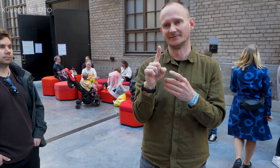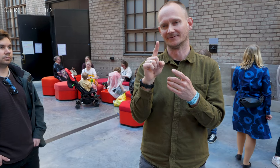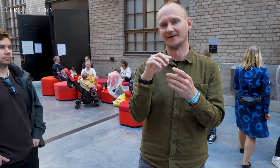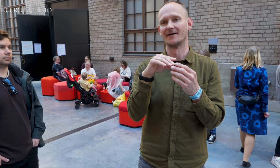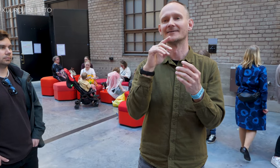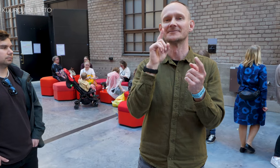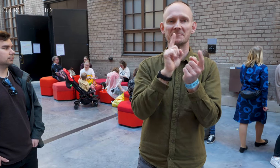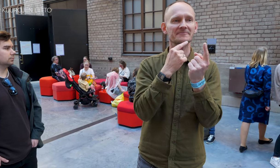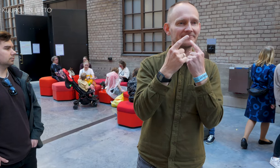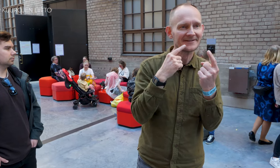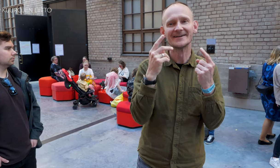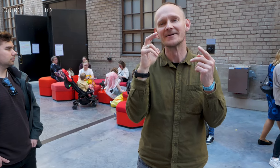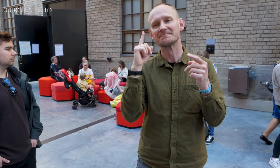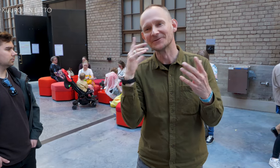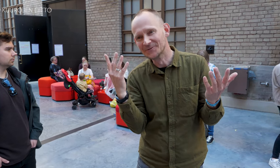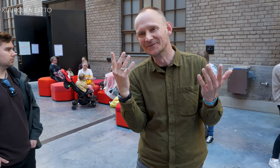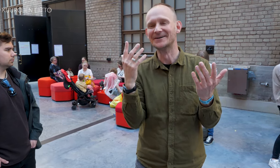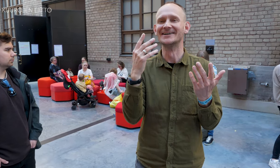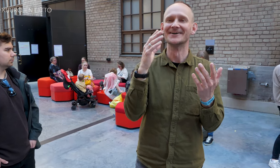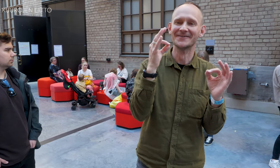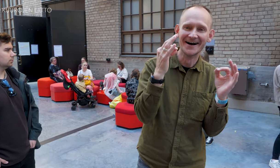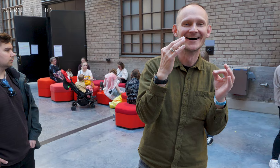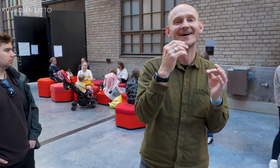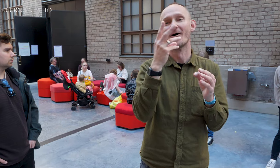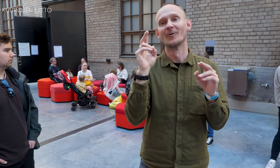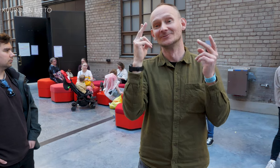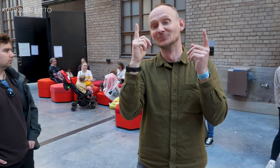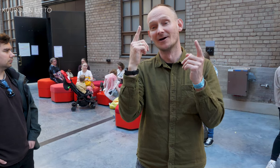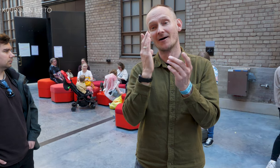Se kun ihmiset tapaavat toisiaan ja kyselevät kuulumisia.